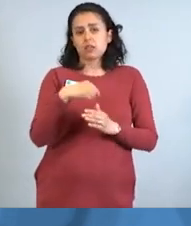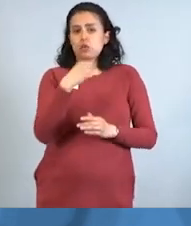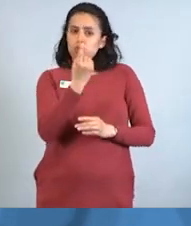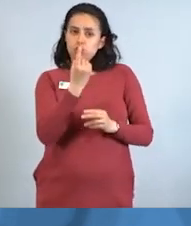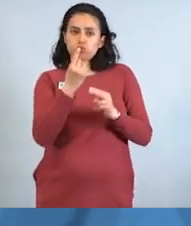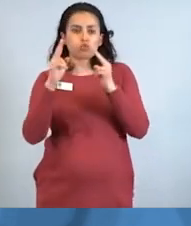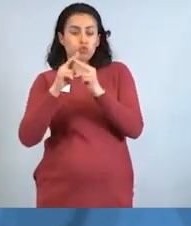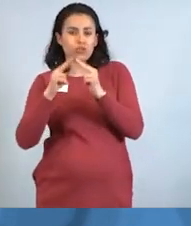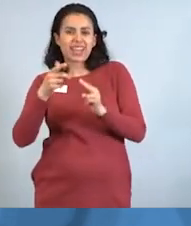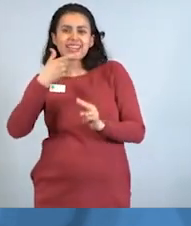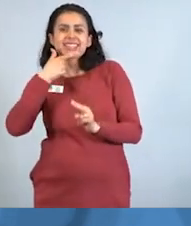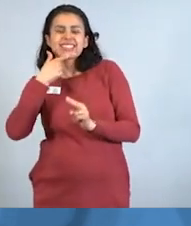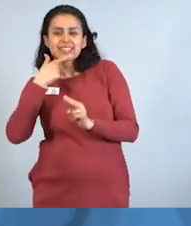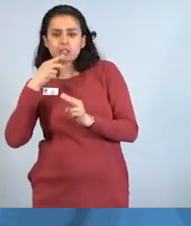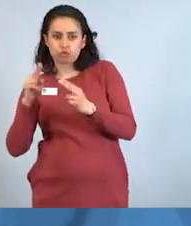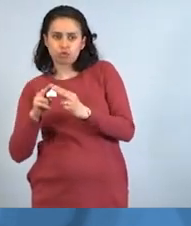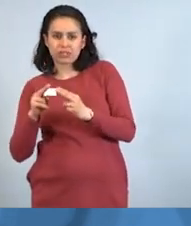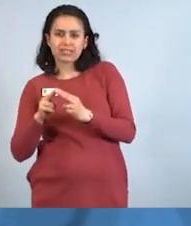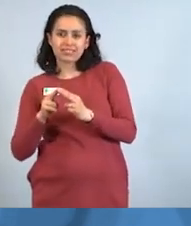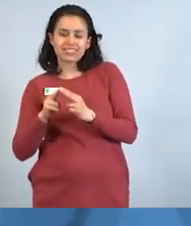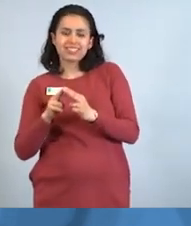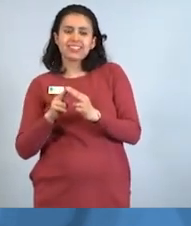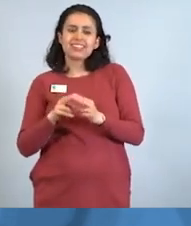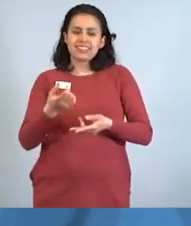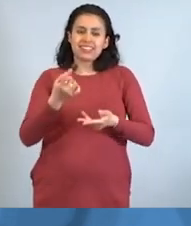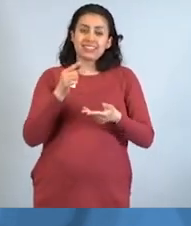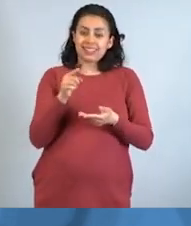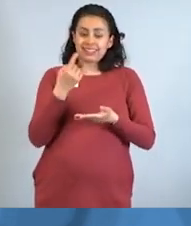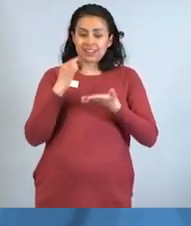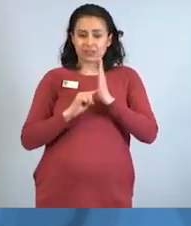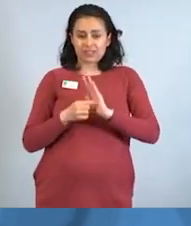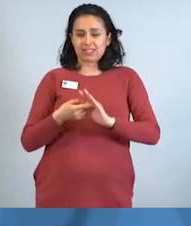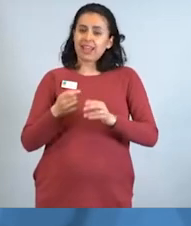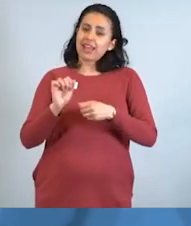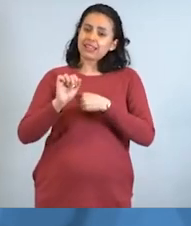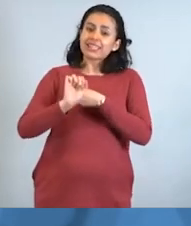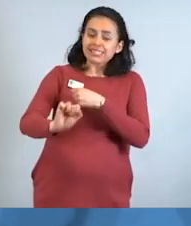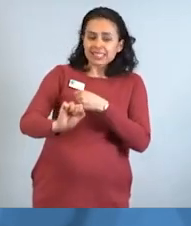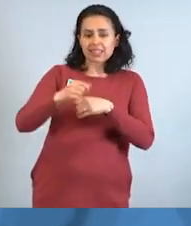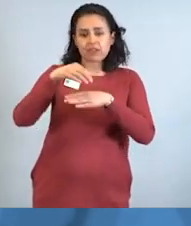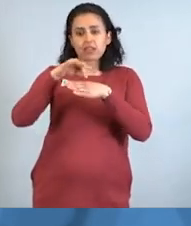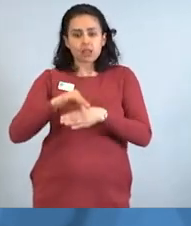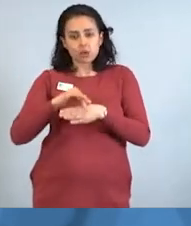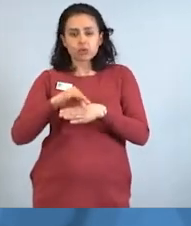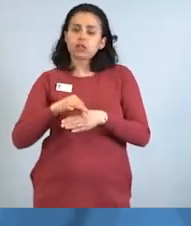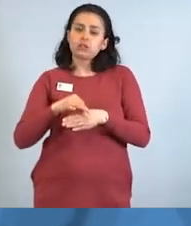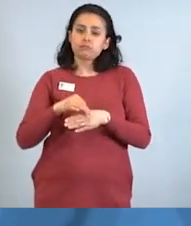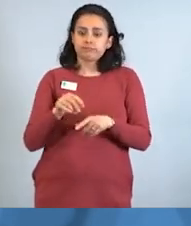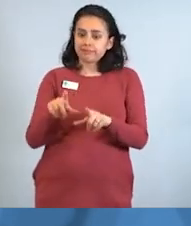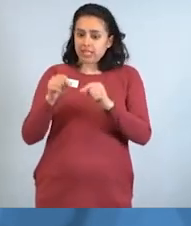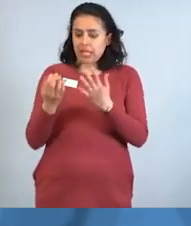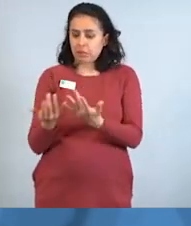ja se riskisuhde on estettävän taudin ilmaantuvuus rokotetuilla ja sitä verrataan rokottamattomiin,